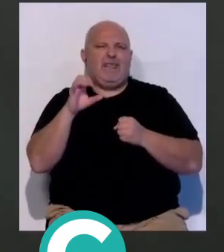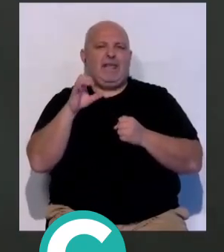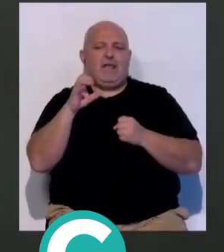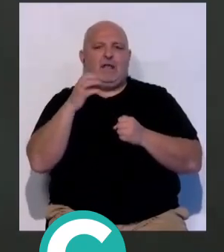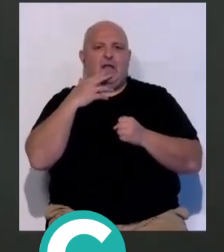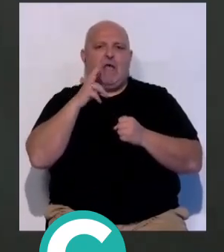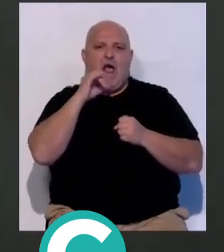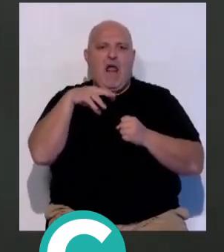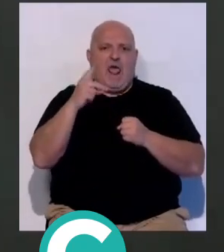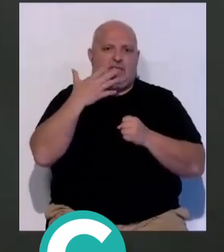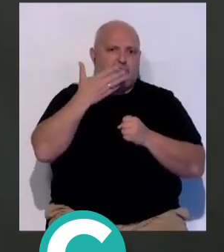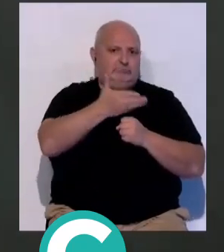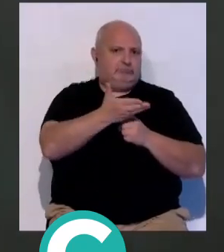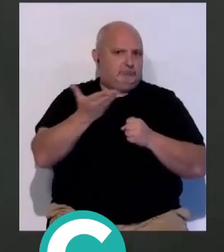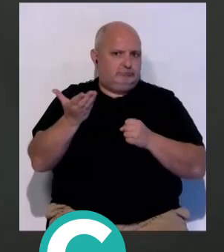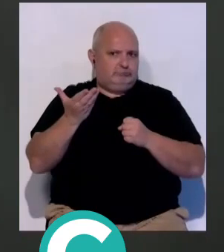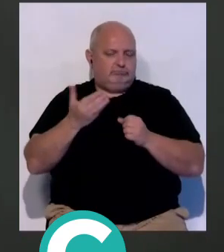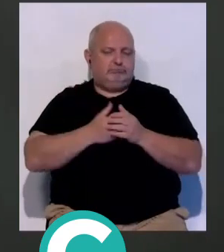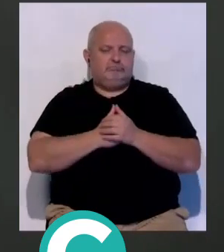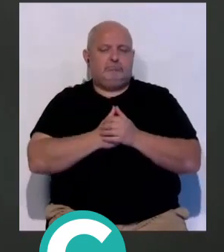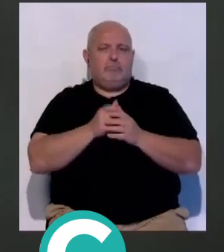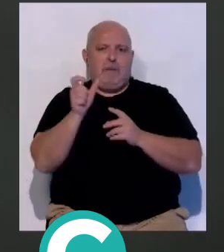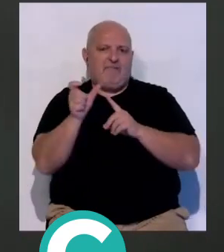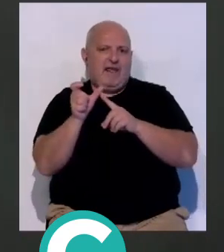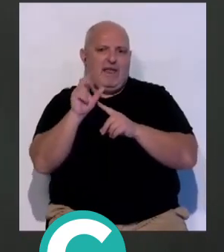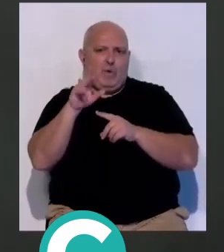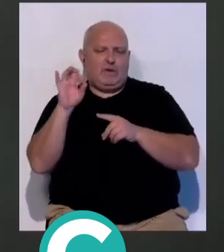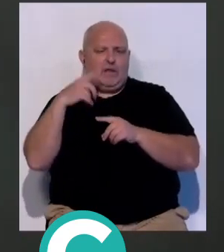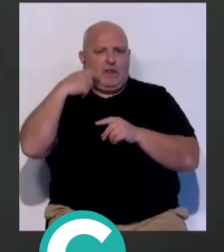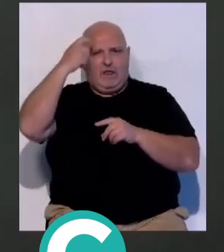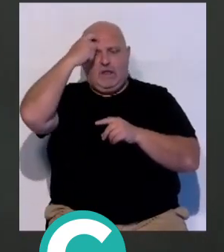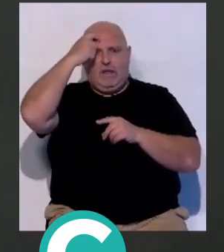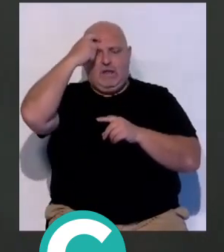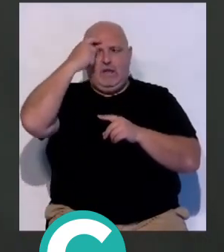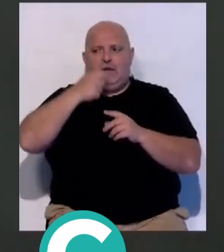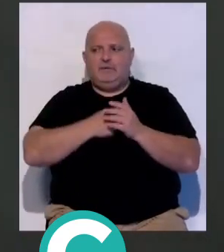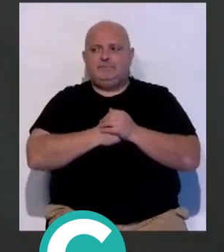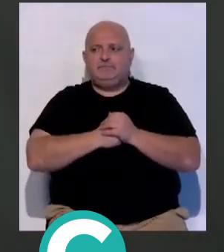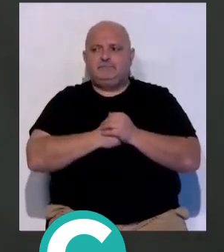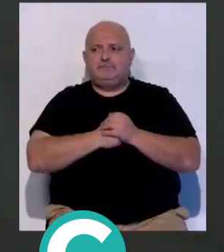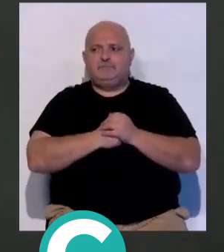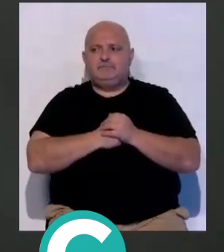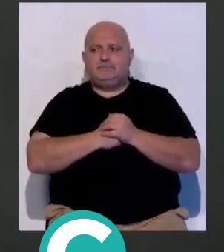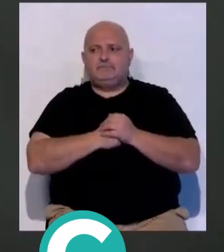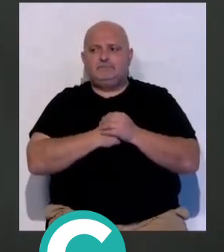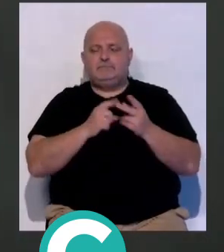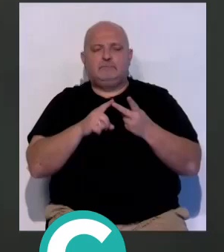no digo Bueno pues eso la tengo todavía colgada para para meterla no me gusta también inventarme